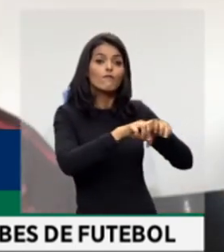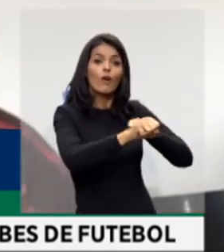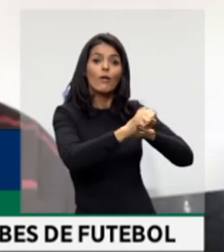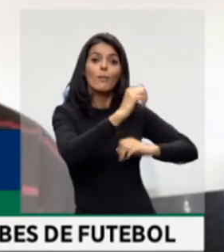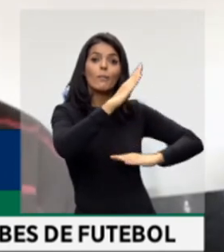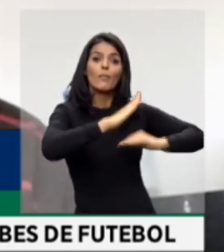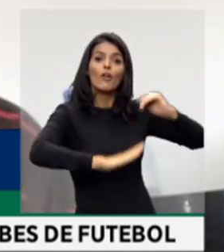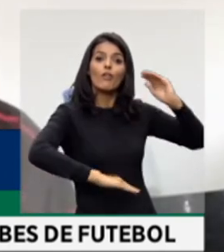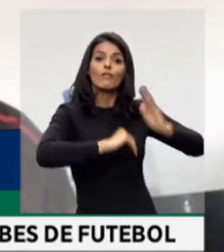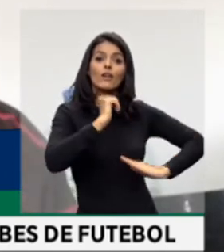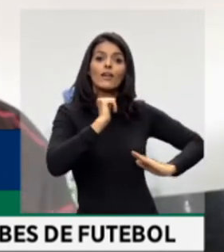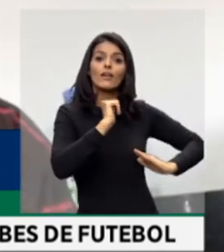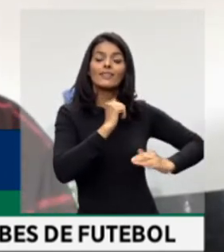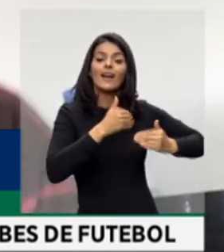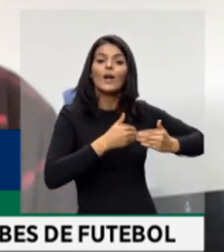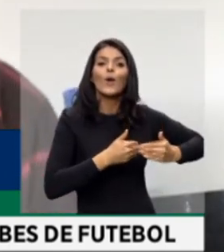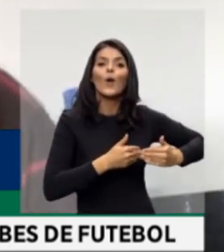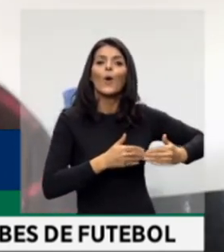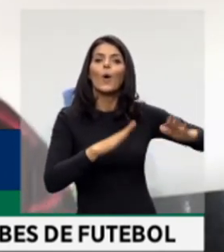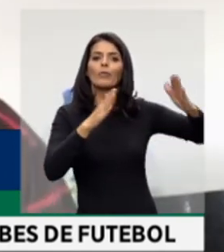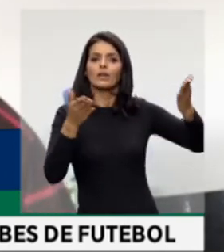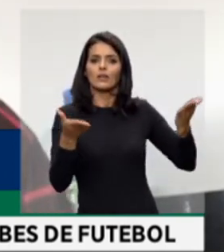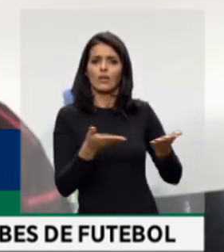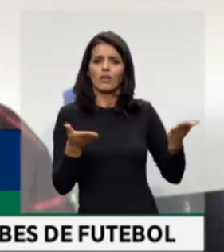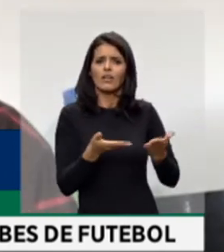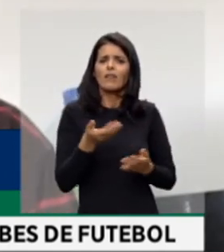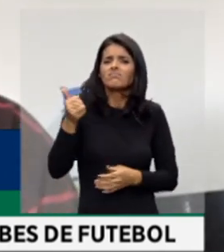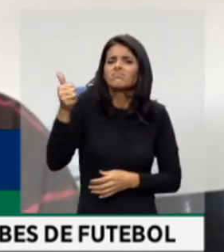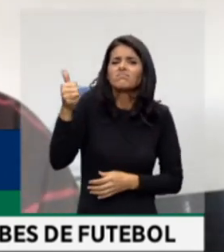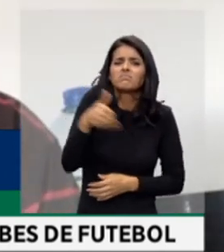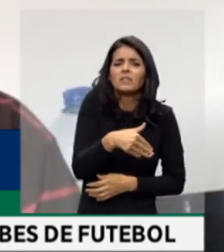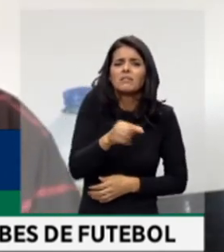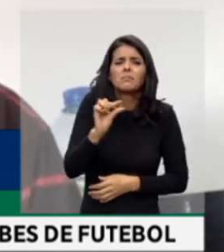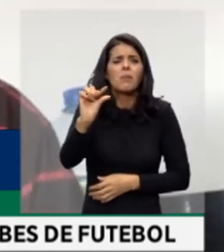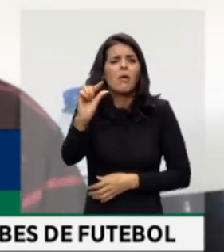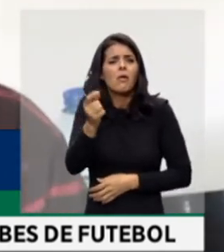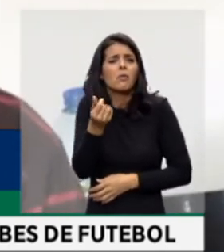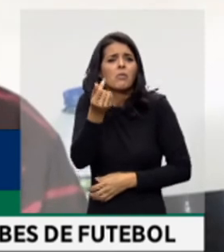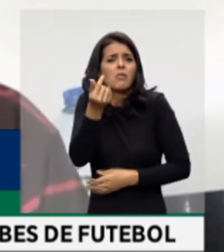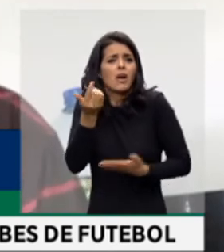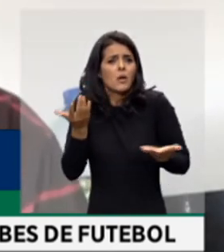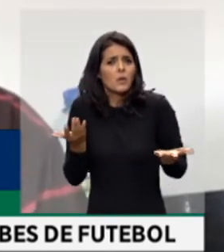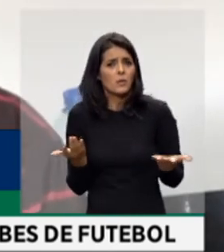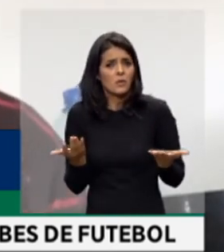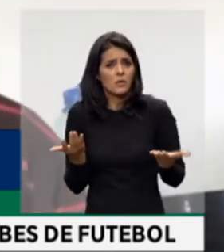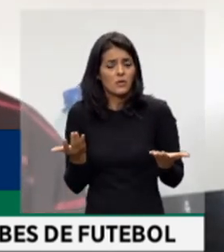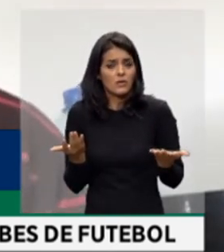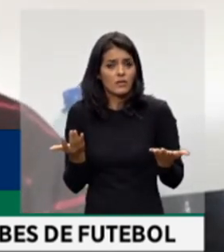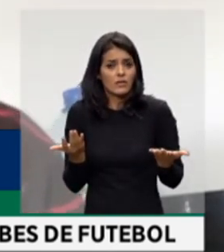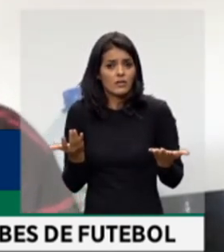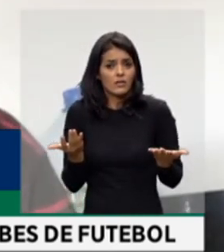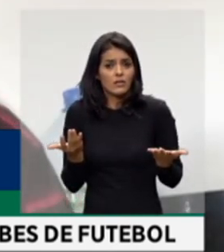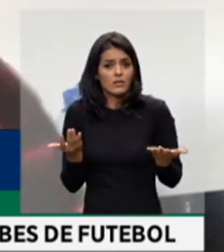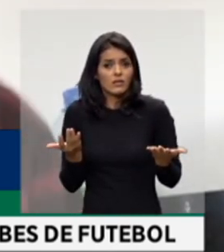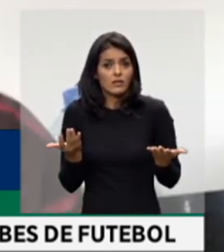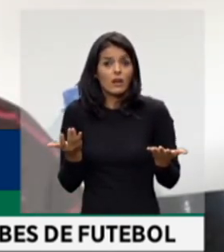PARA JOGADORES, PROFISSIONAIS APOSENTADOS E PARA... PARA FORMAÇÃO DE INICIANTES EM